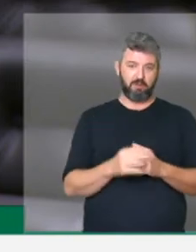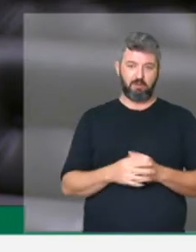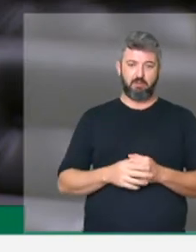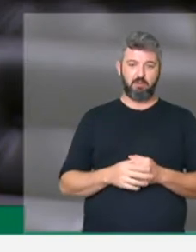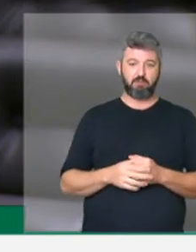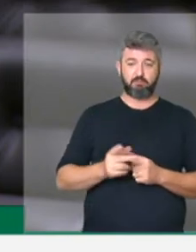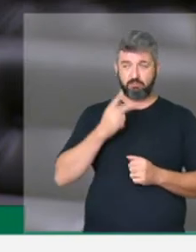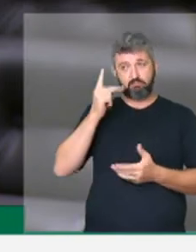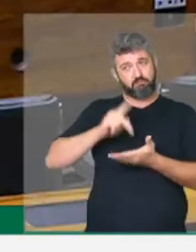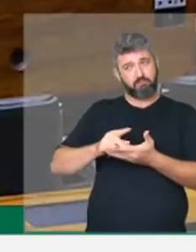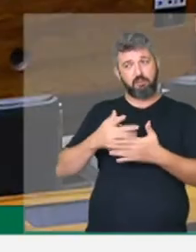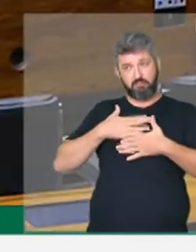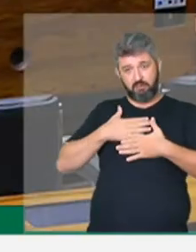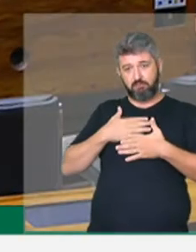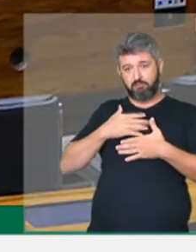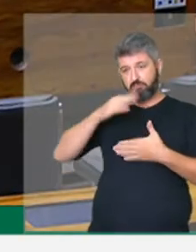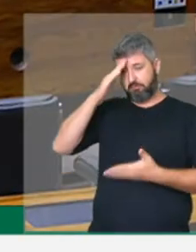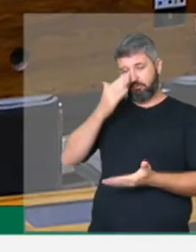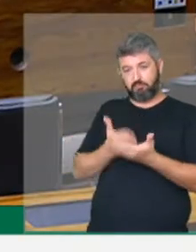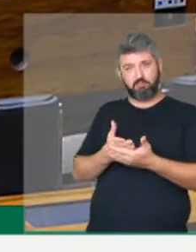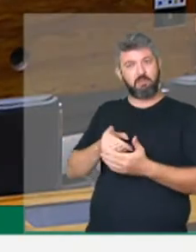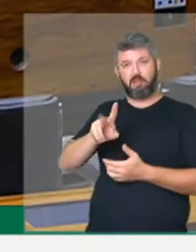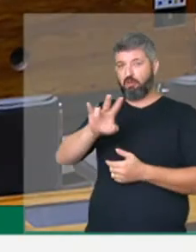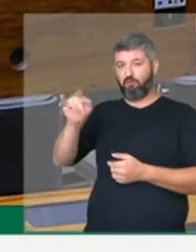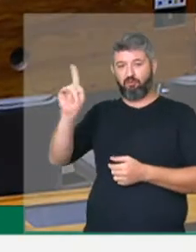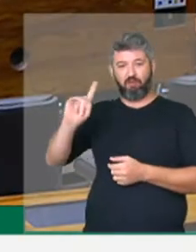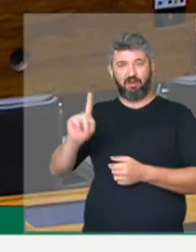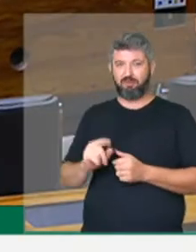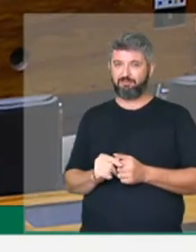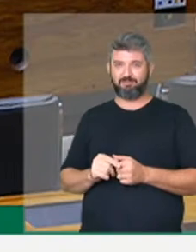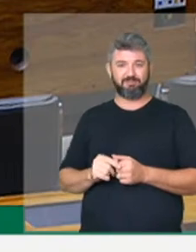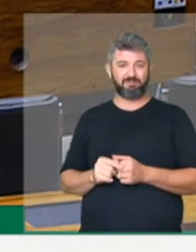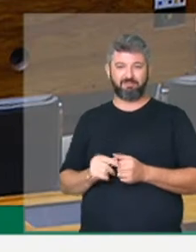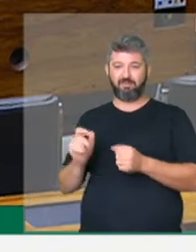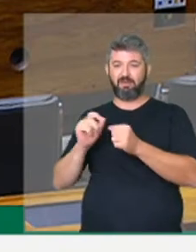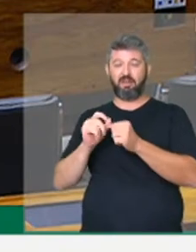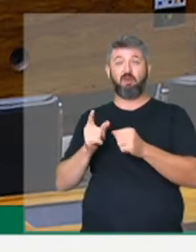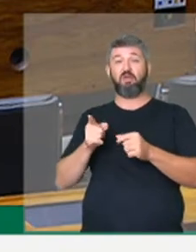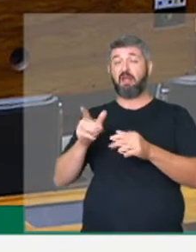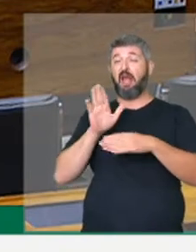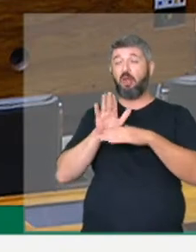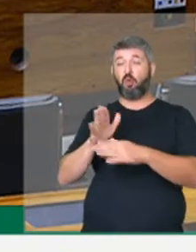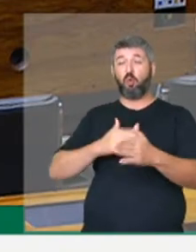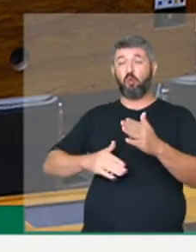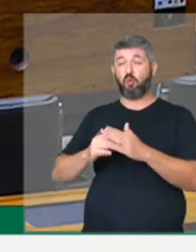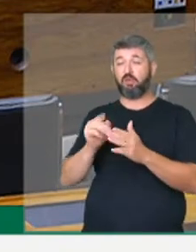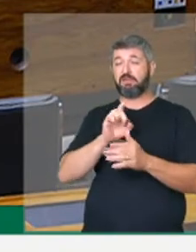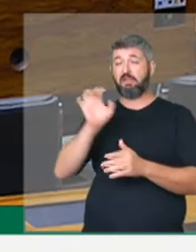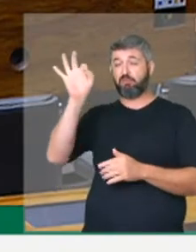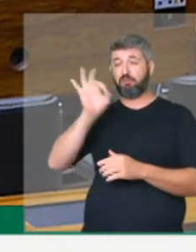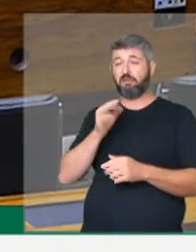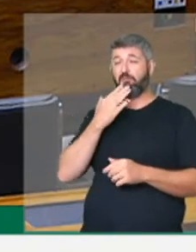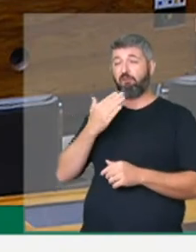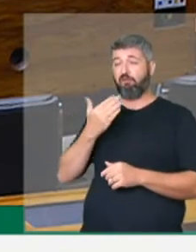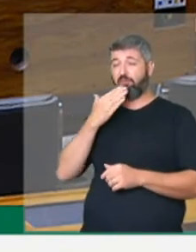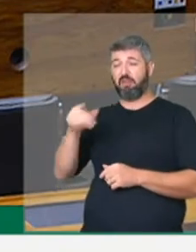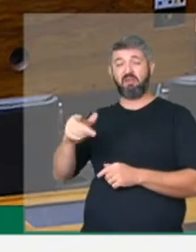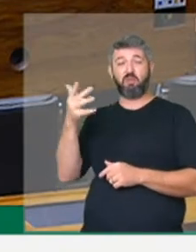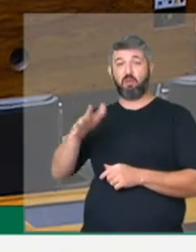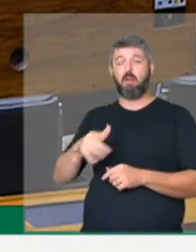PAGAR NÃO ADIANTA QUERER COBRAR 90% NÃO VÃO PAGAR DO MESMO JEITO. NÃO VÃO PAGAR DO MESMO JEITO NÃO VAMOS DAR 80% DE DESCONTO. VAMOS COBRAR O QUE TEM QUE SER COBRADO